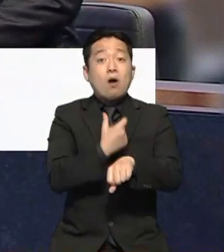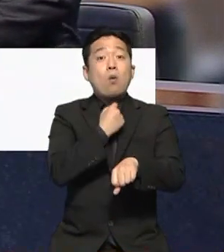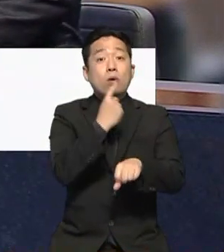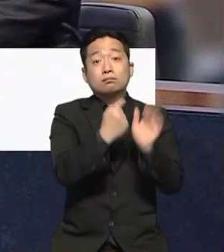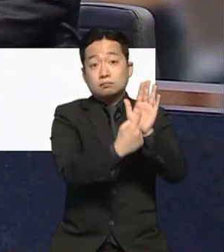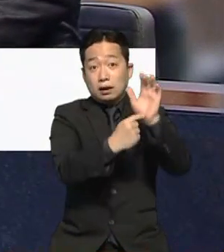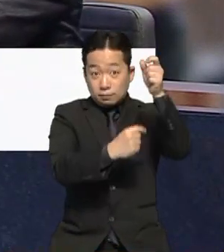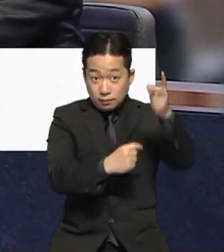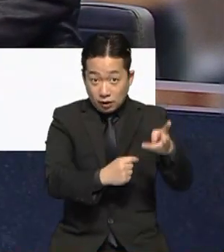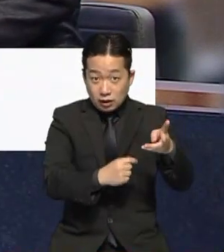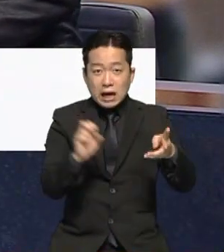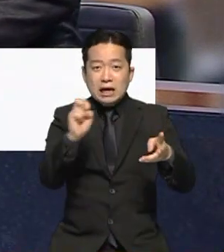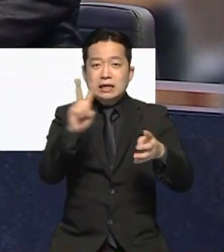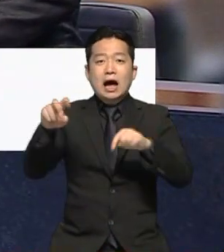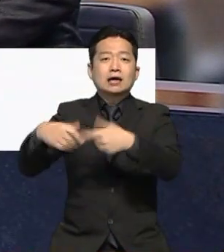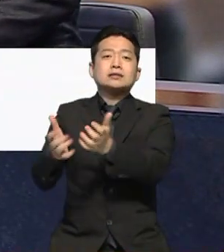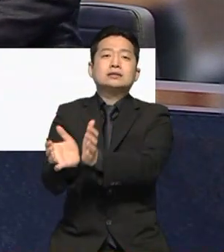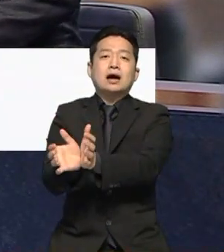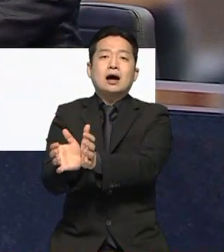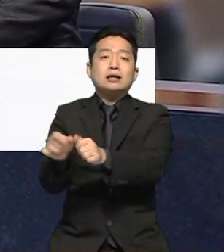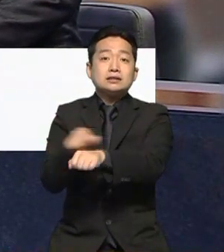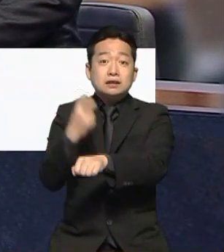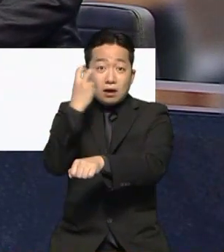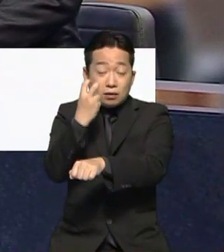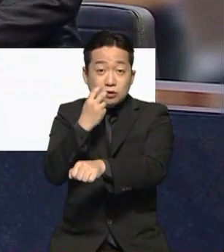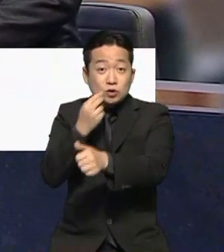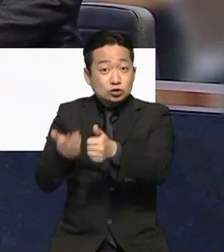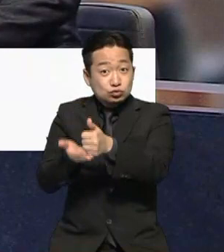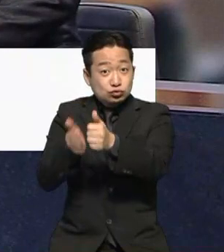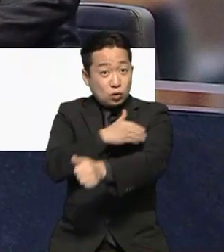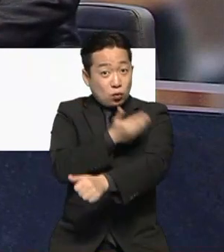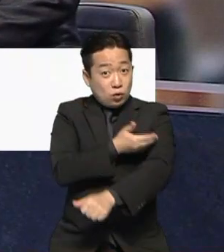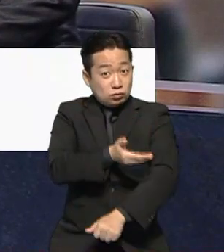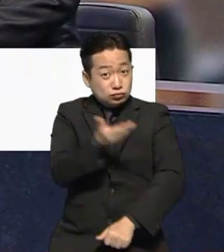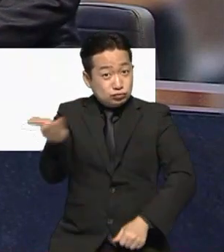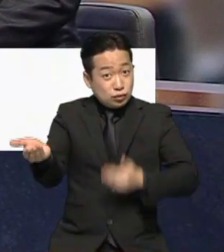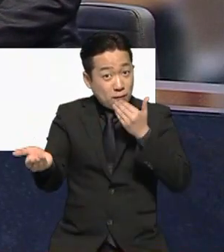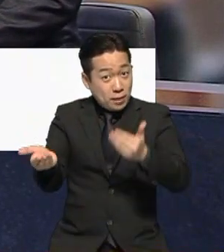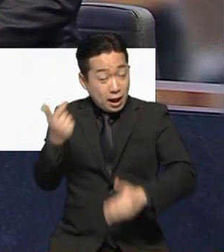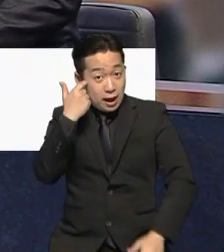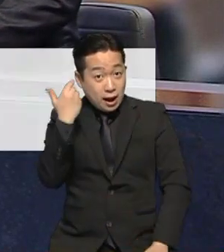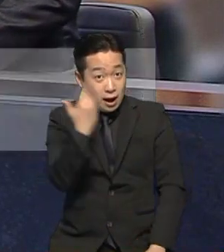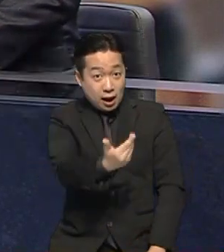있는데 혹시 야당에 특검 추천권을 양보하실 의사도 있으십니까?